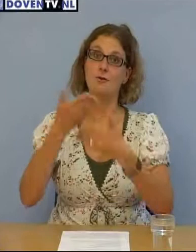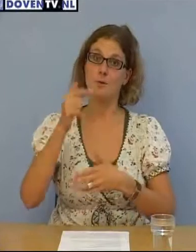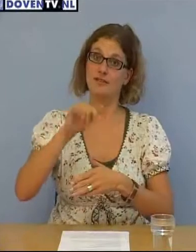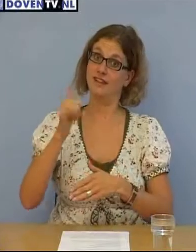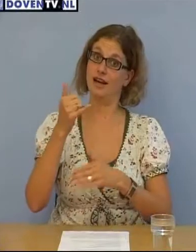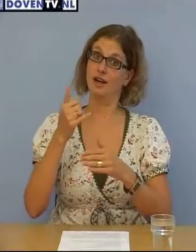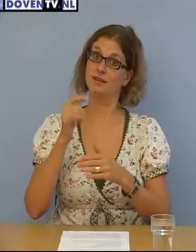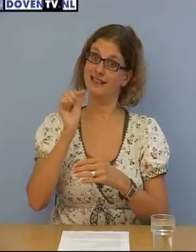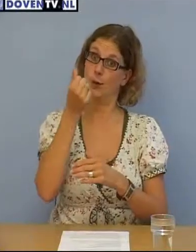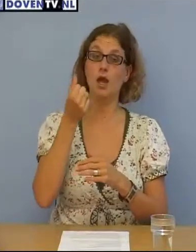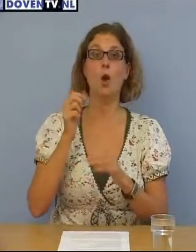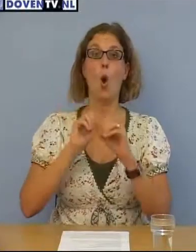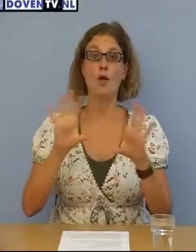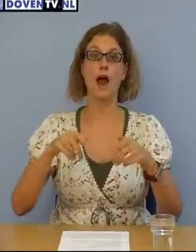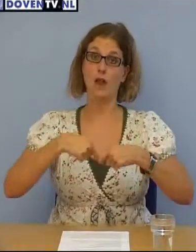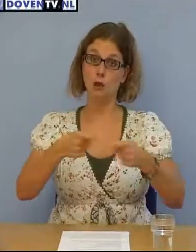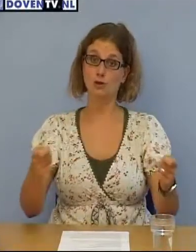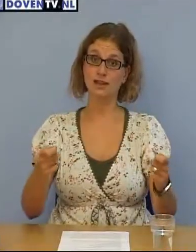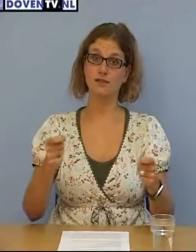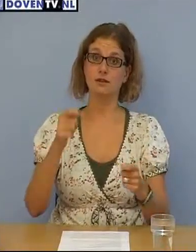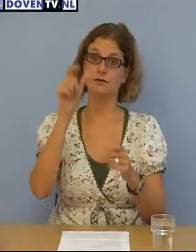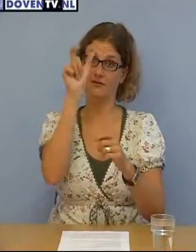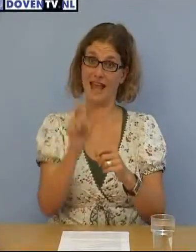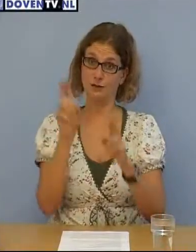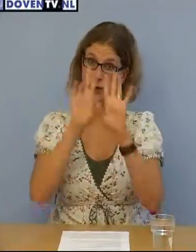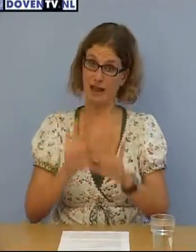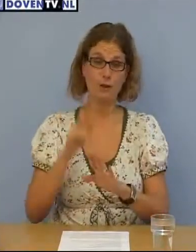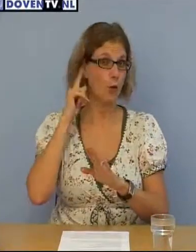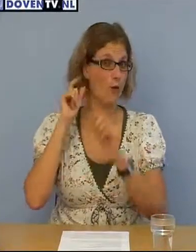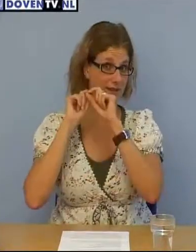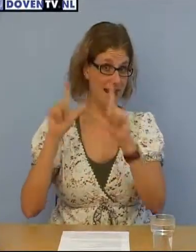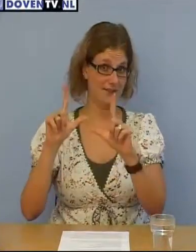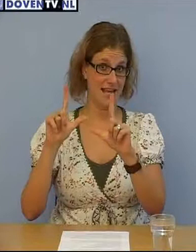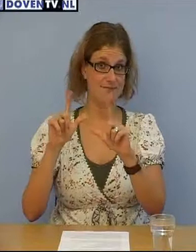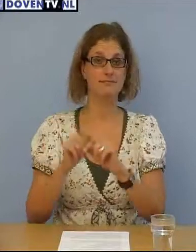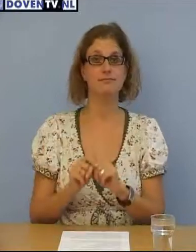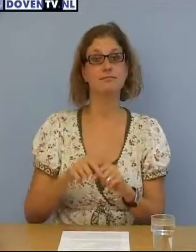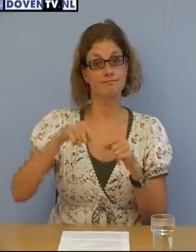Welkom bij weer een nieuwe online uitzending van DovenTV Weekjournaal.